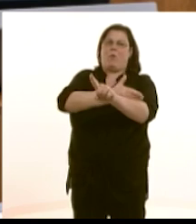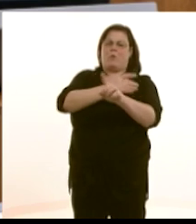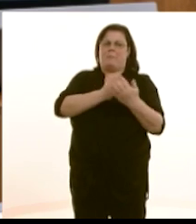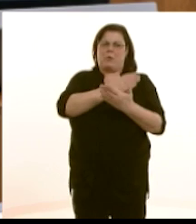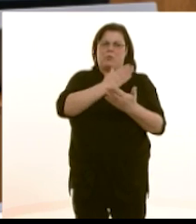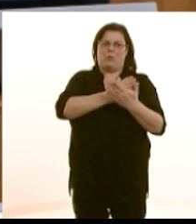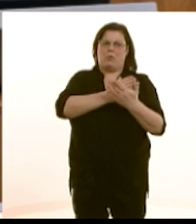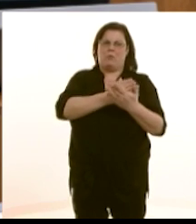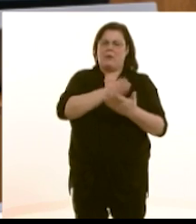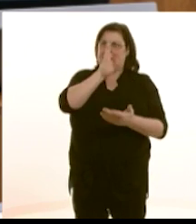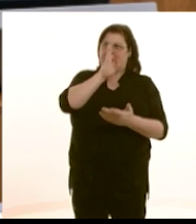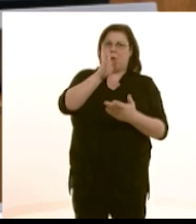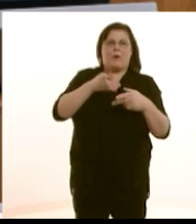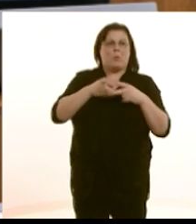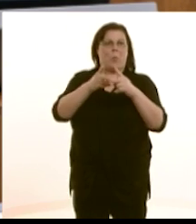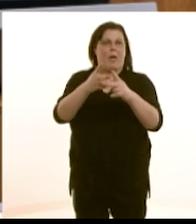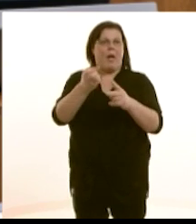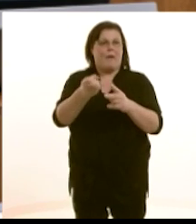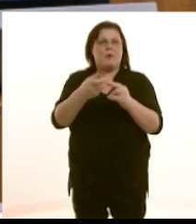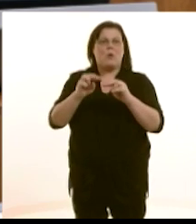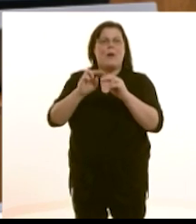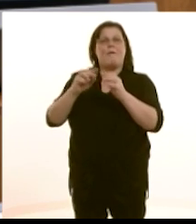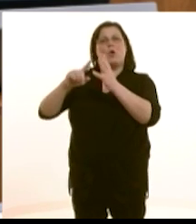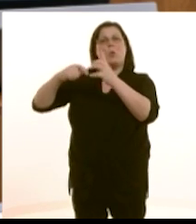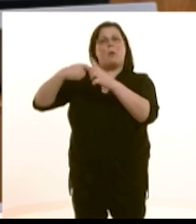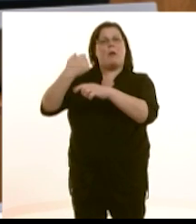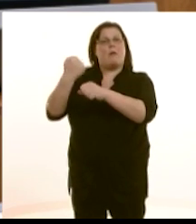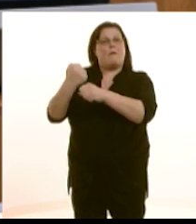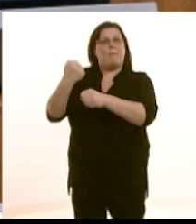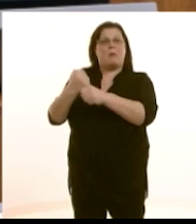iír llys, byddai hynny lan iddyn nhw, wrth gwrs. Byddai hynnyín meddwl na fyddaiín